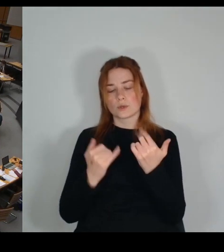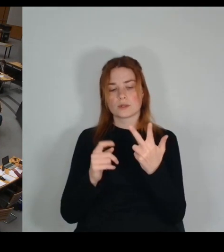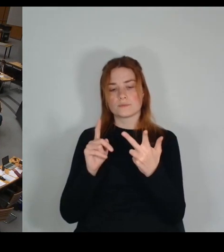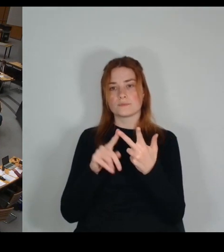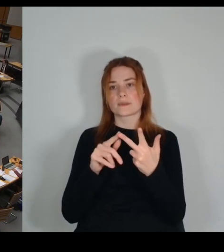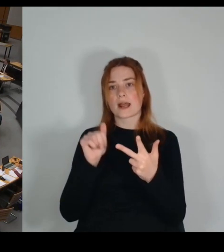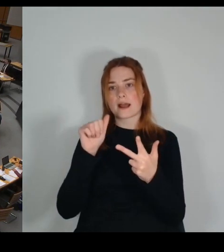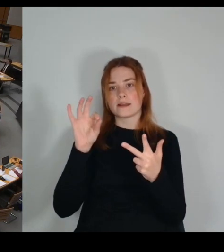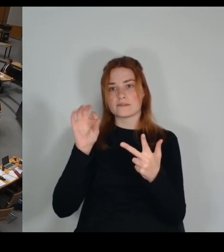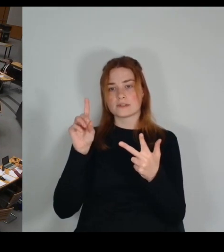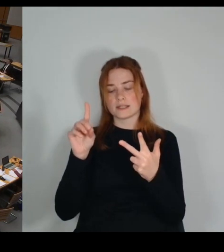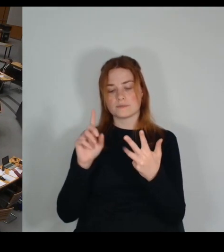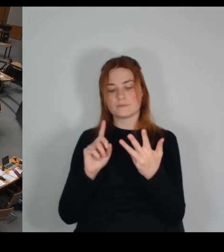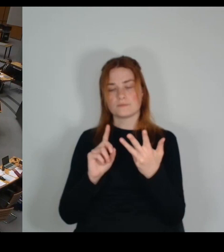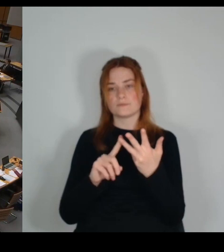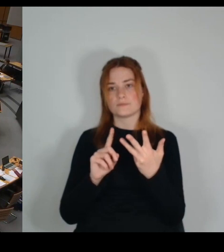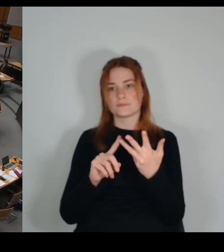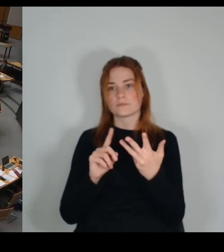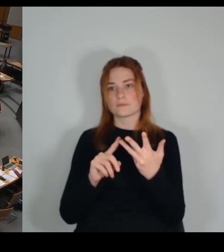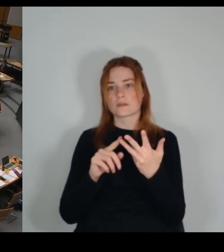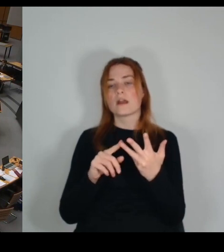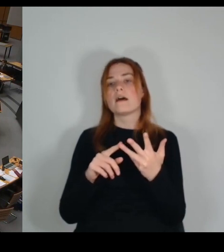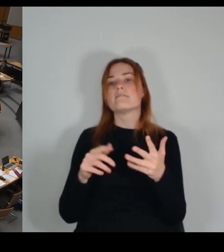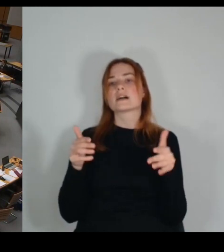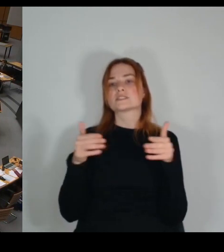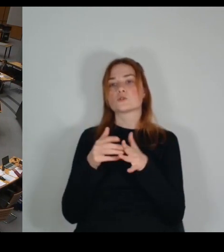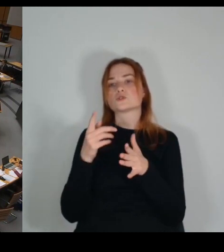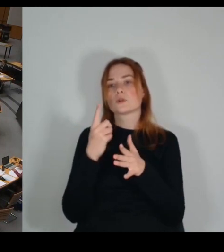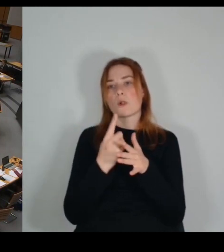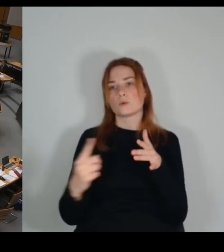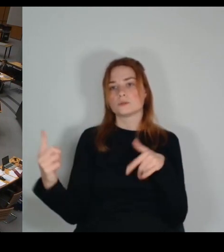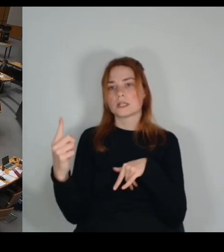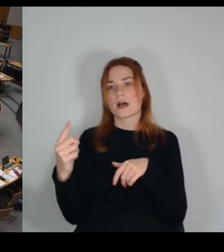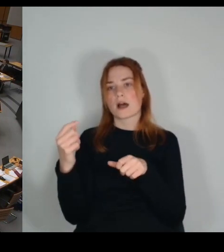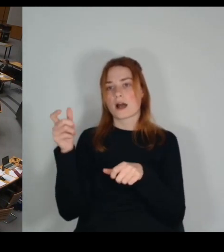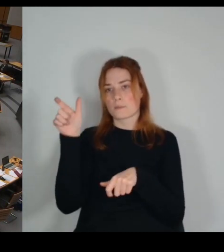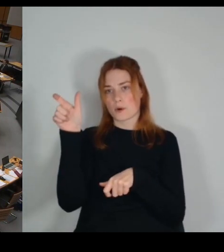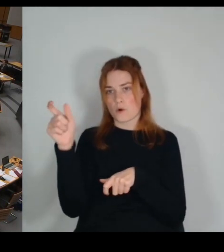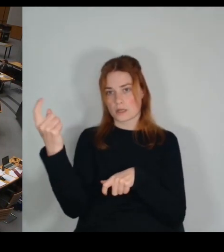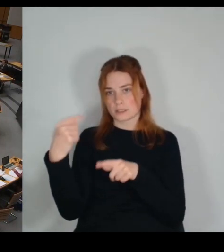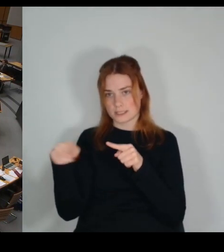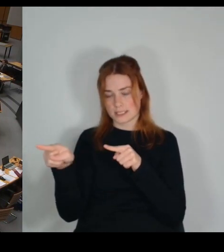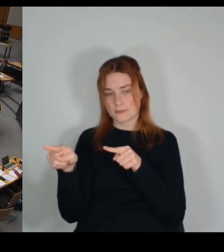Gegenstimmen, Enthaltungen Bei Enthaltungen der CDU Fraktion und